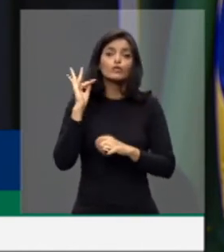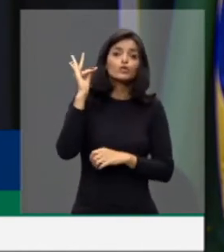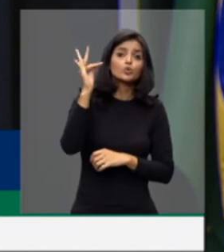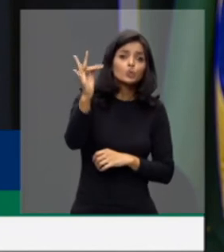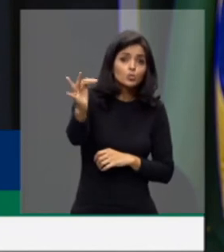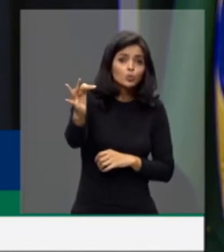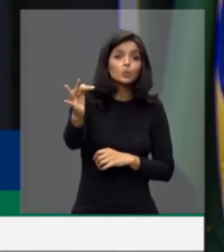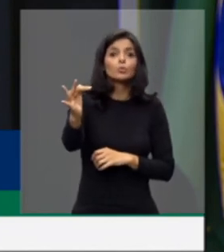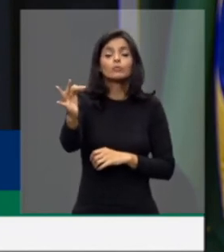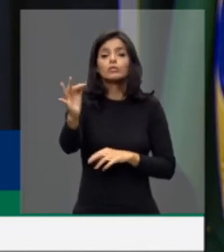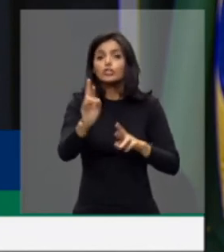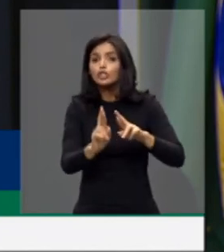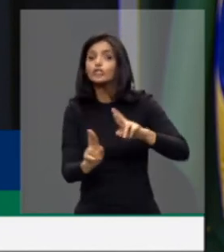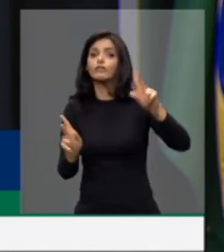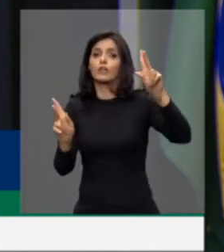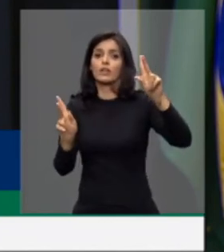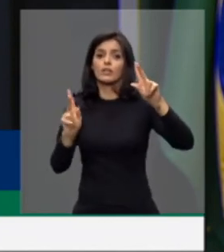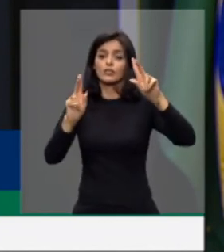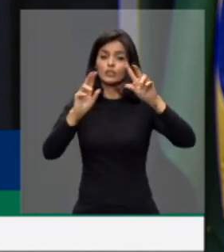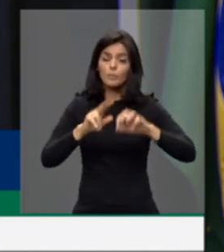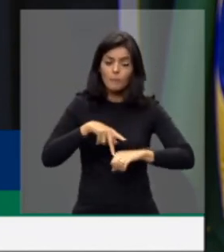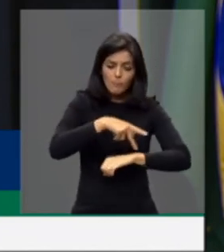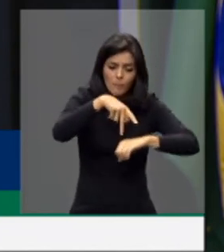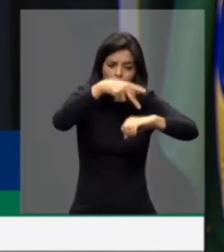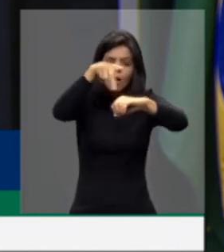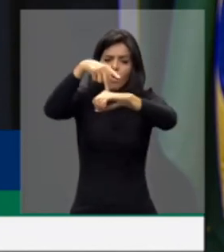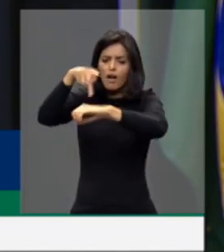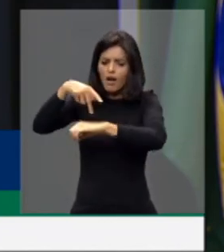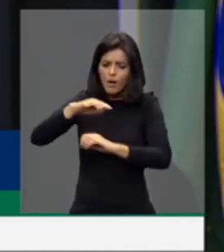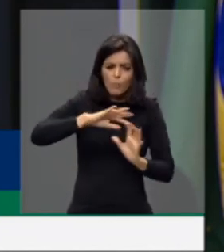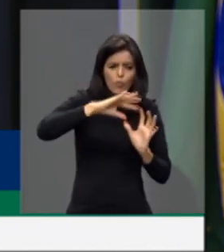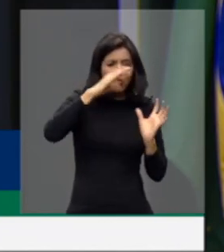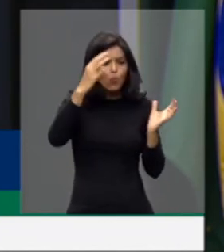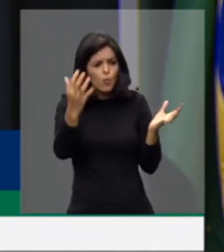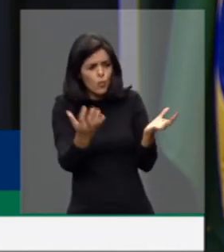DESENVOLVIMENTO DO PAÍS, QUESTÕES QUE PODEM FAZER GRANDES DIFERENÇAS NO FUTURO